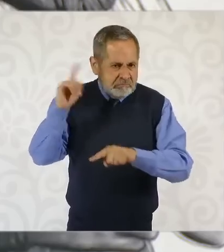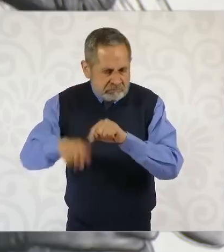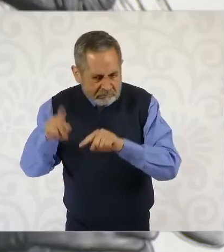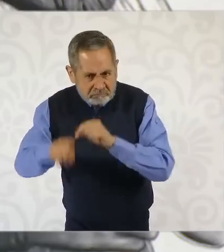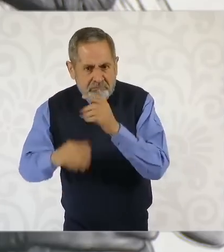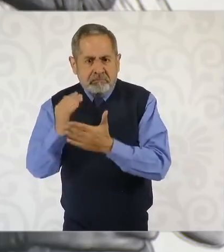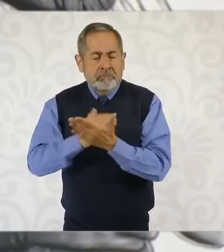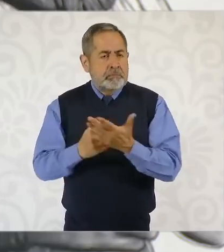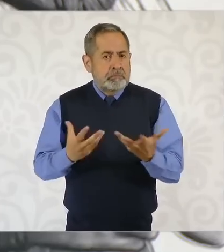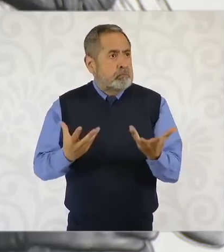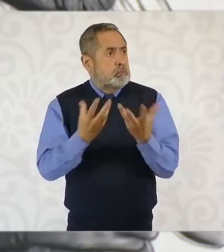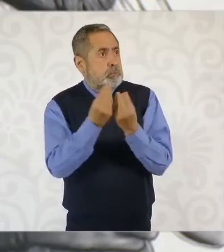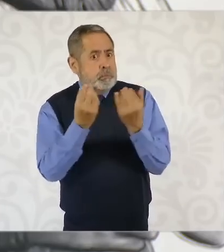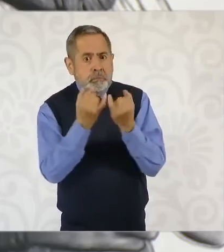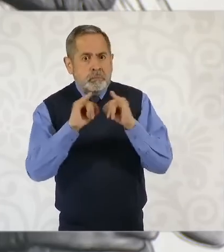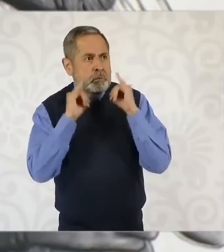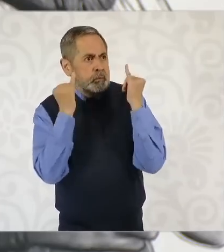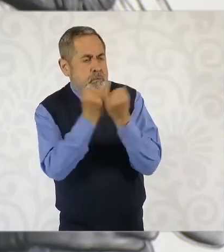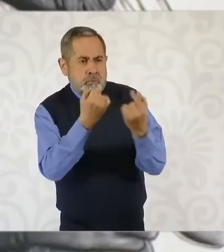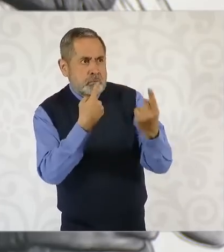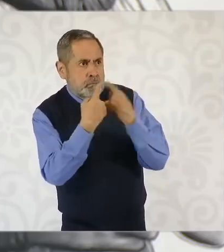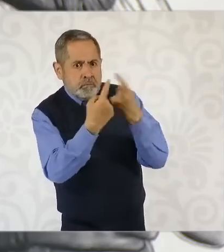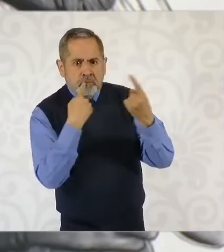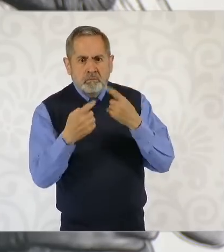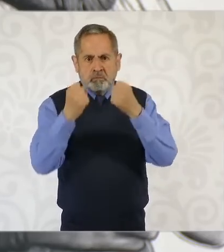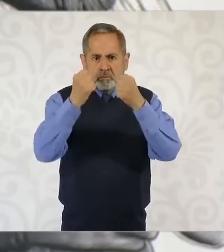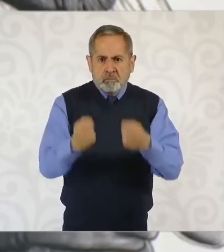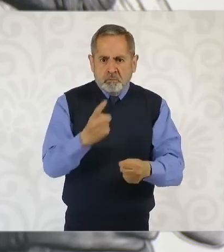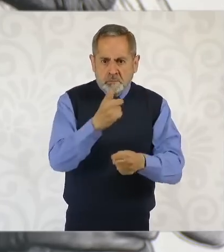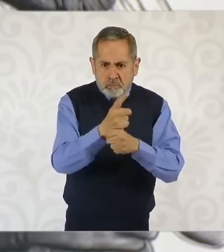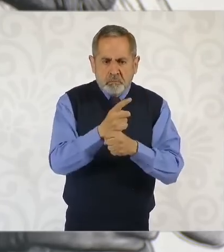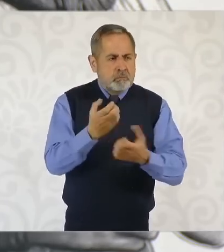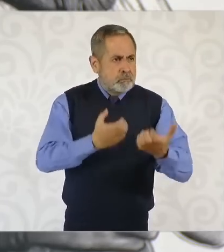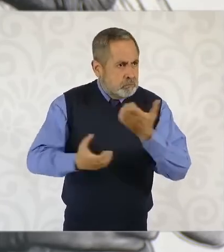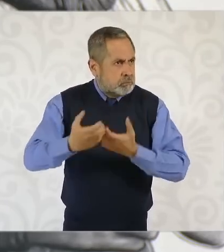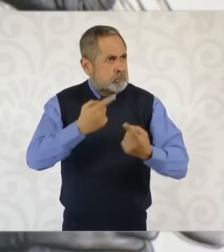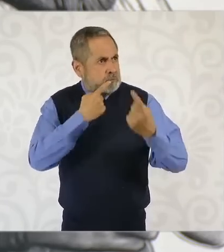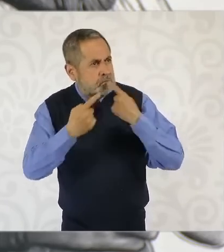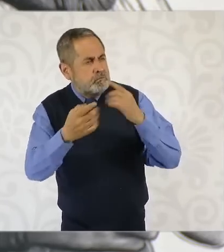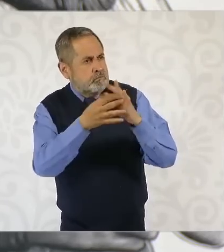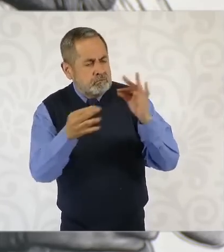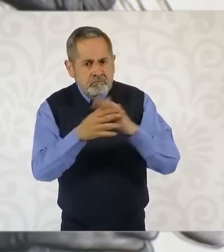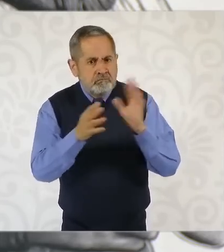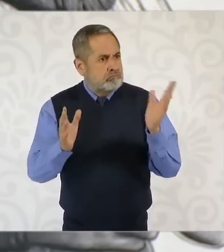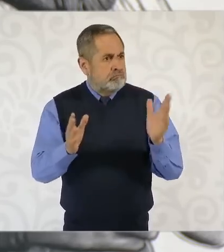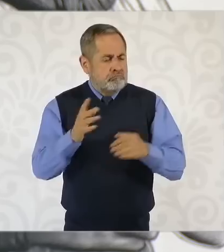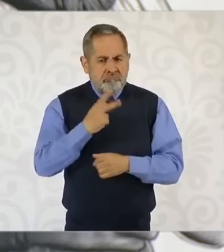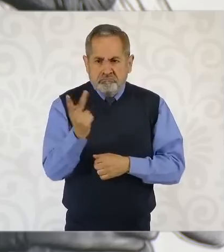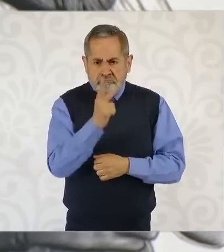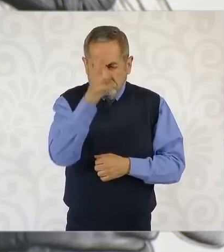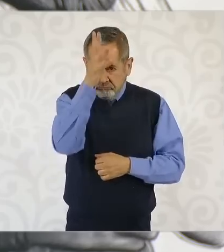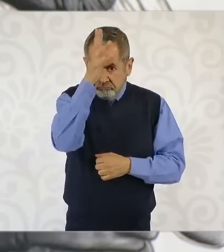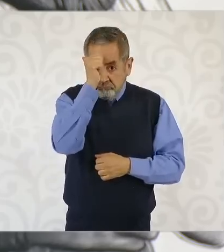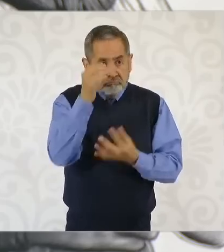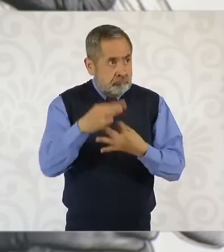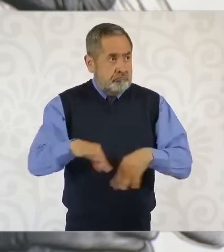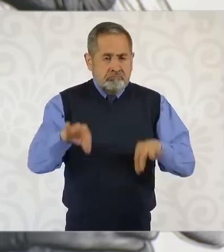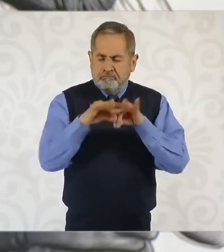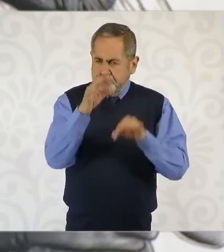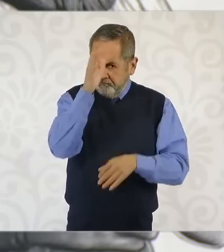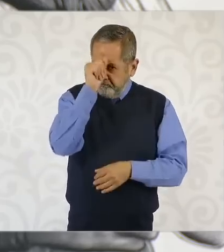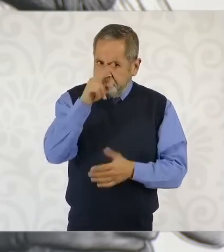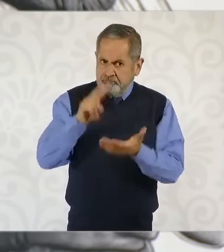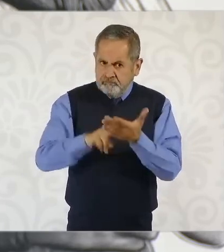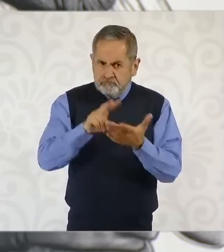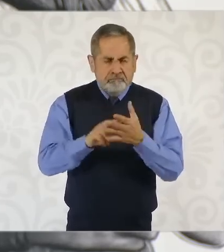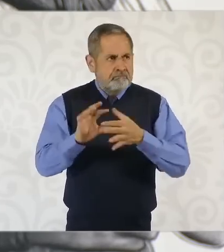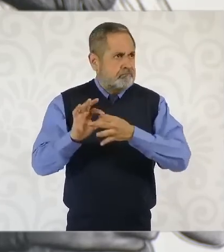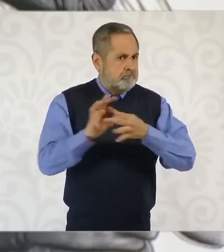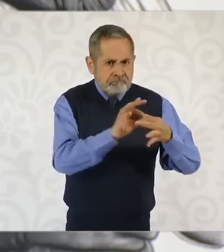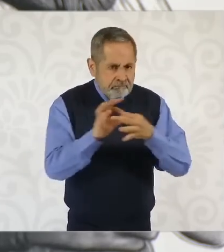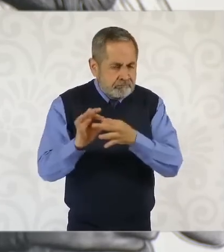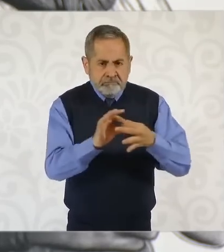bilaterales de seguridad y comercio que llegaron acuerdos sustantivos de cooperación entre ambos